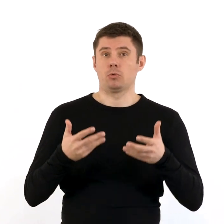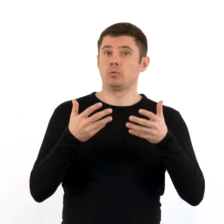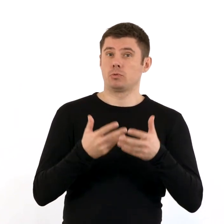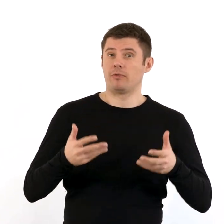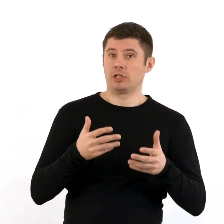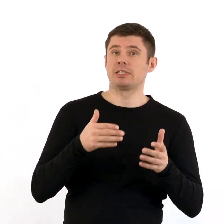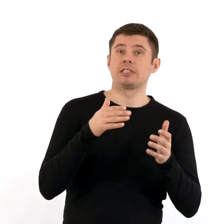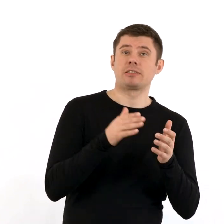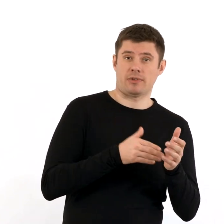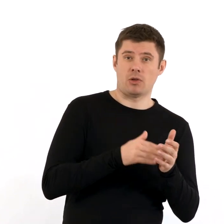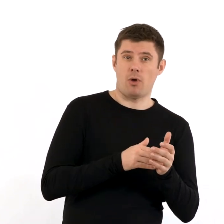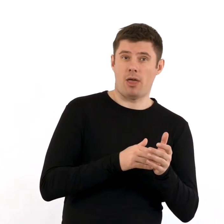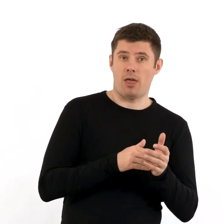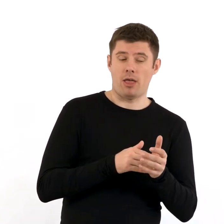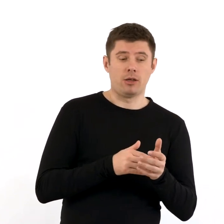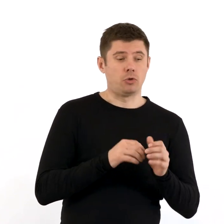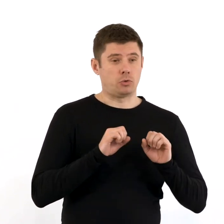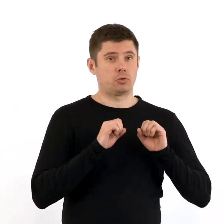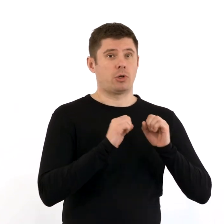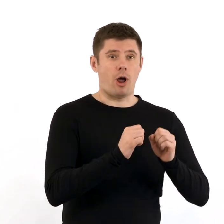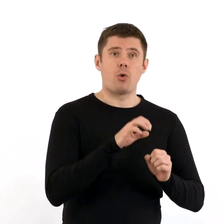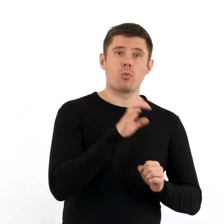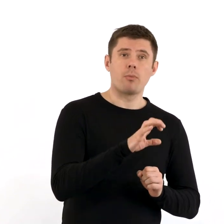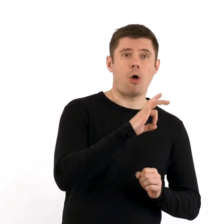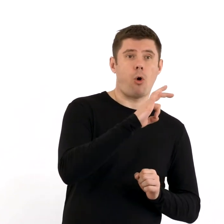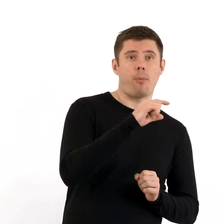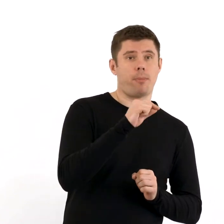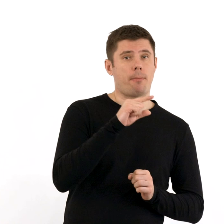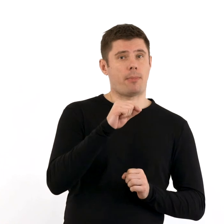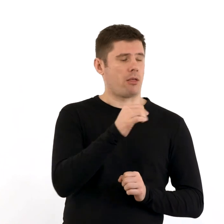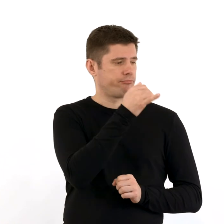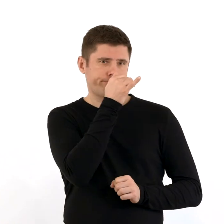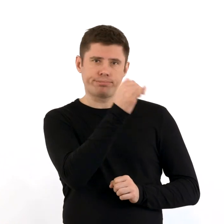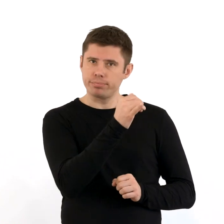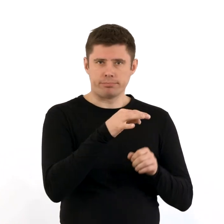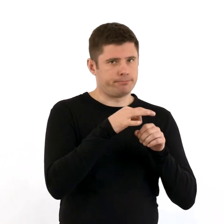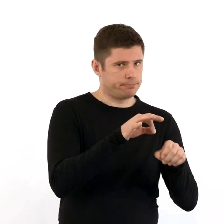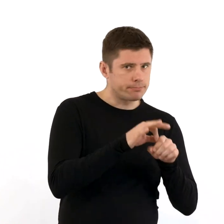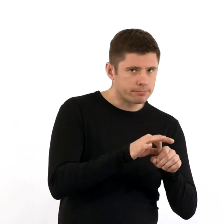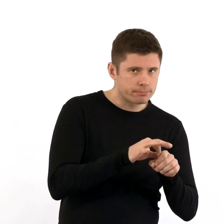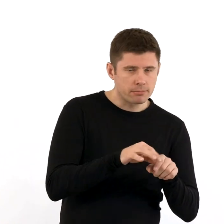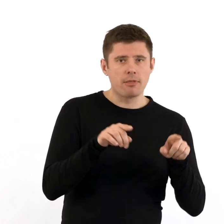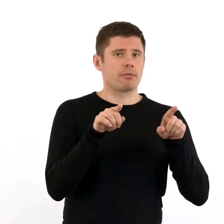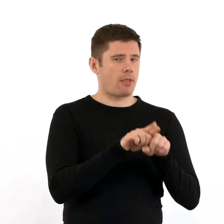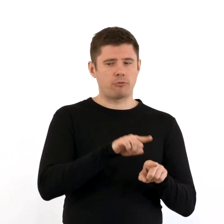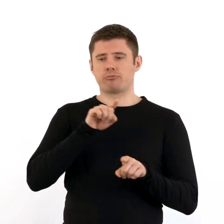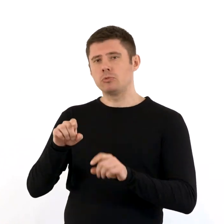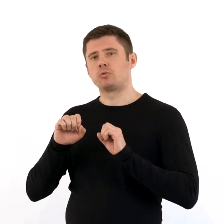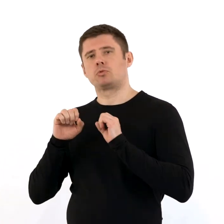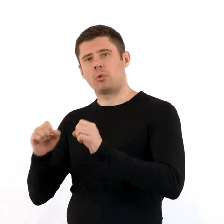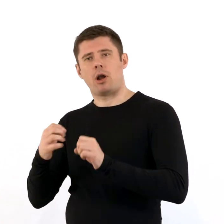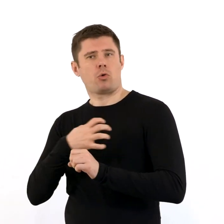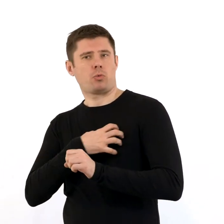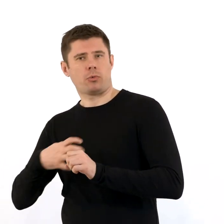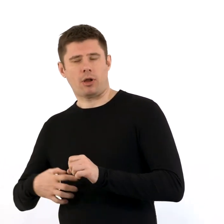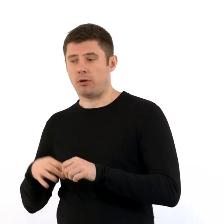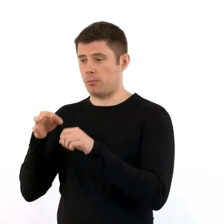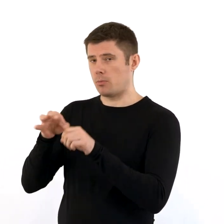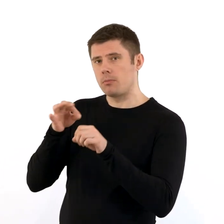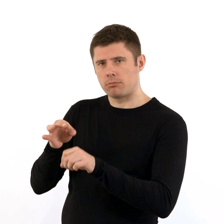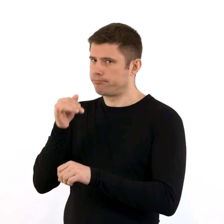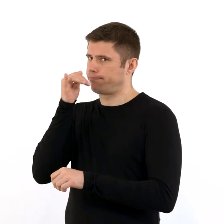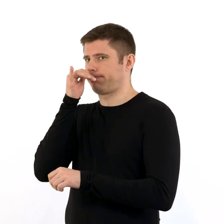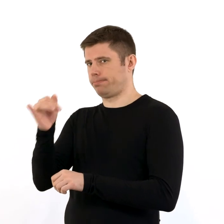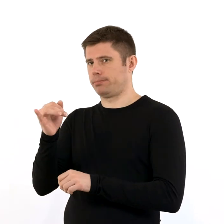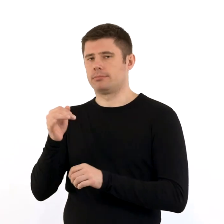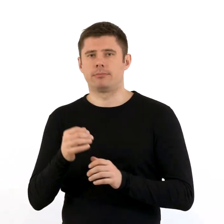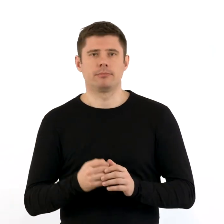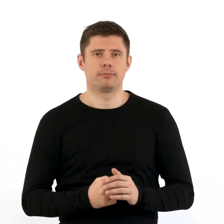Stowarzyszenie zwykłe nie może prowadzić działalności odpłatnej pożytku publicznego oraz działalności gospodarczej.